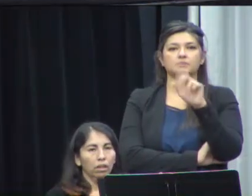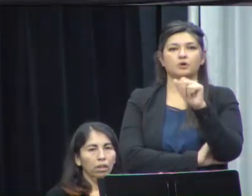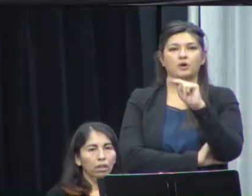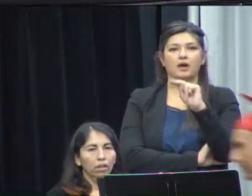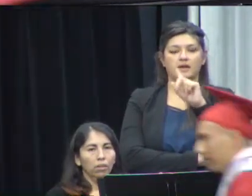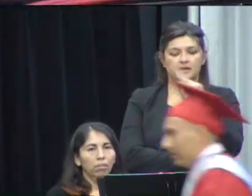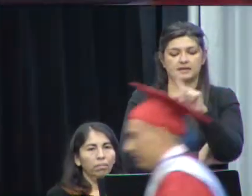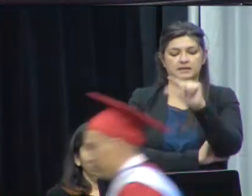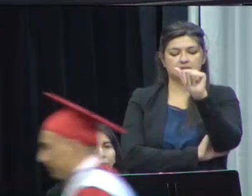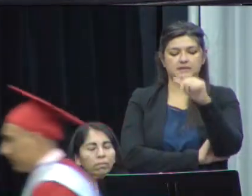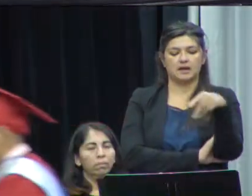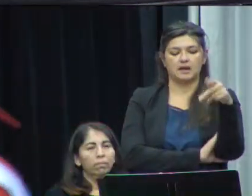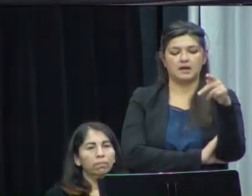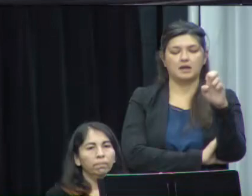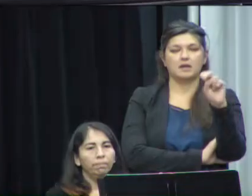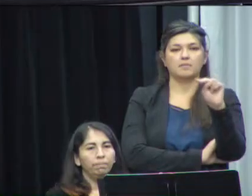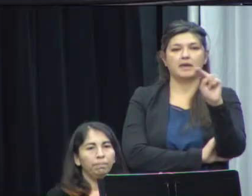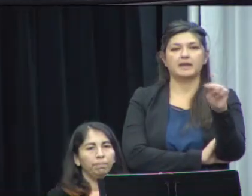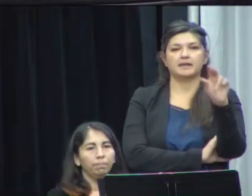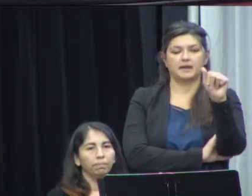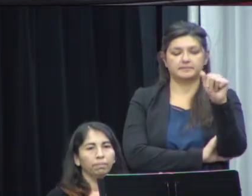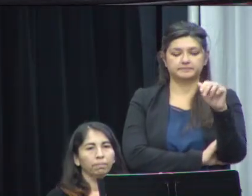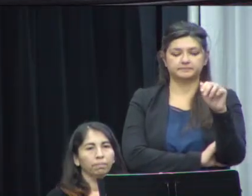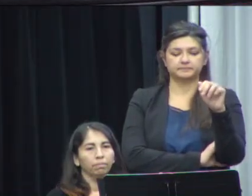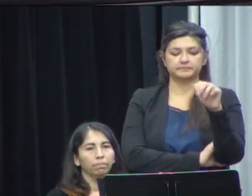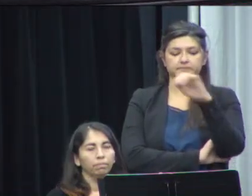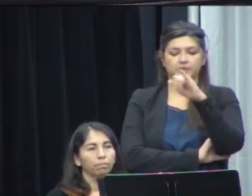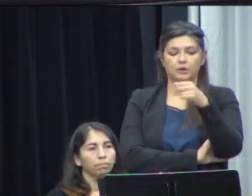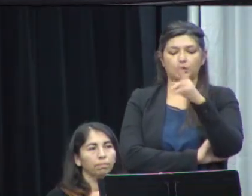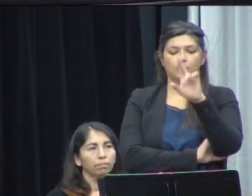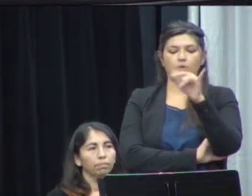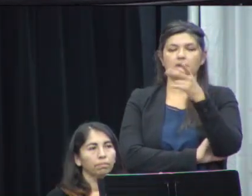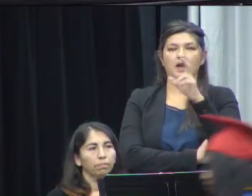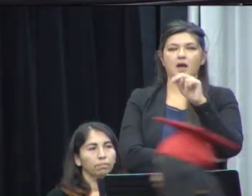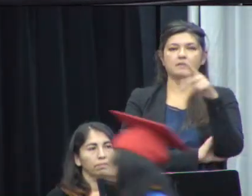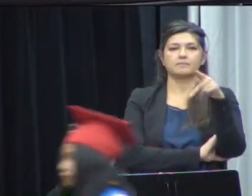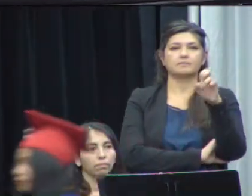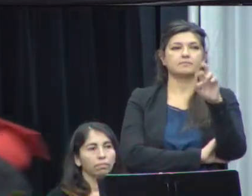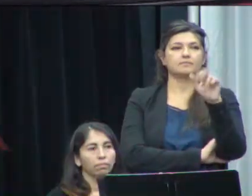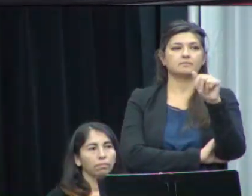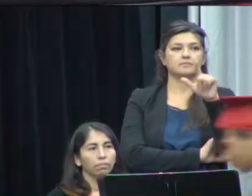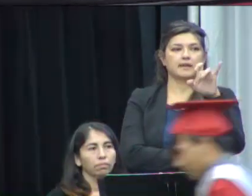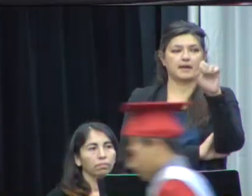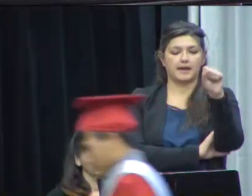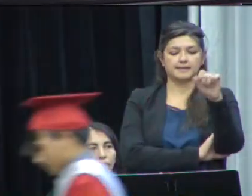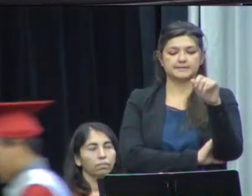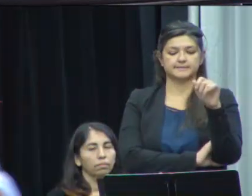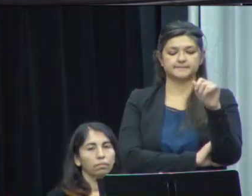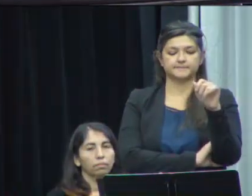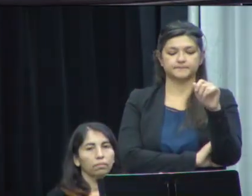(audience applauds) Julian Perales. (audience applauds)